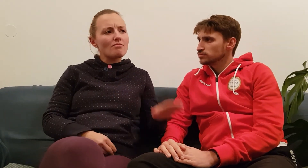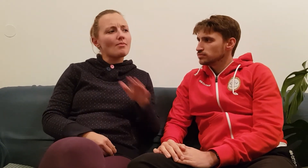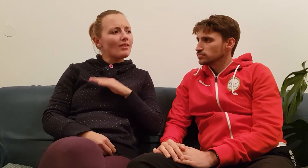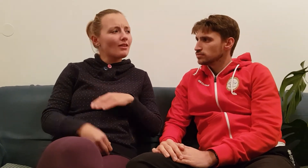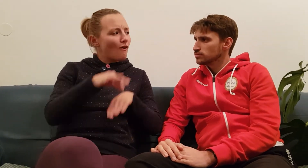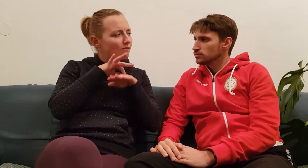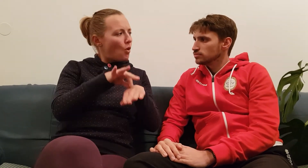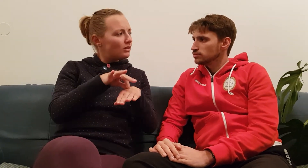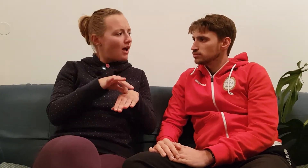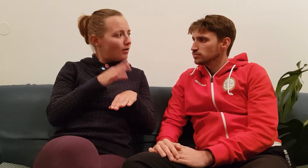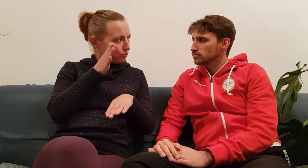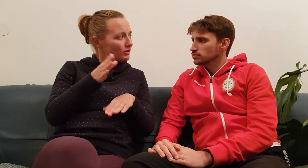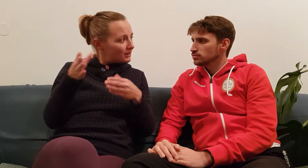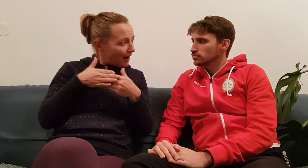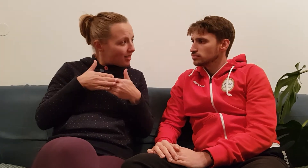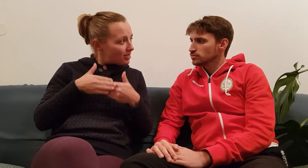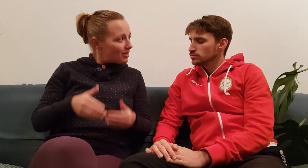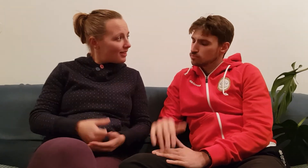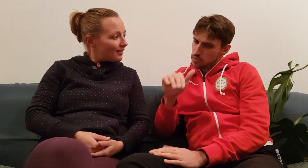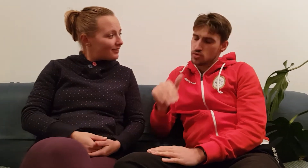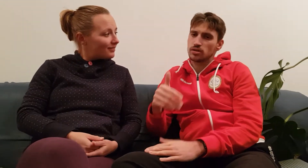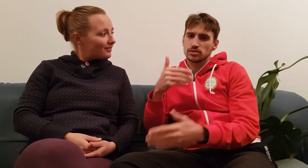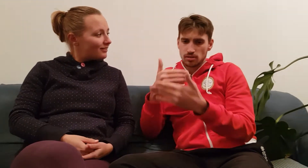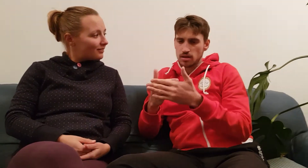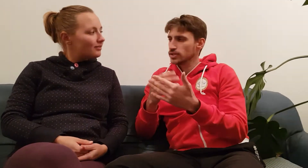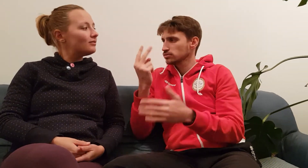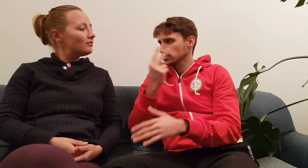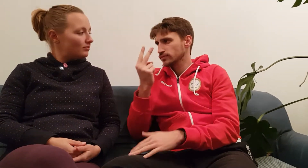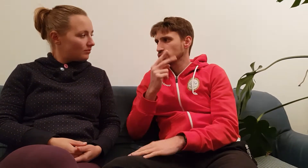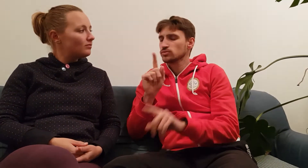Vodja? Bo zraven? Da, seveda bo zraven.